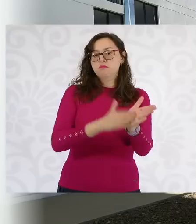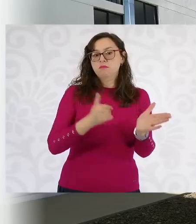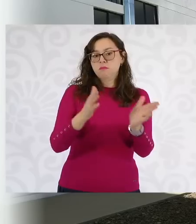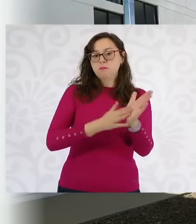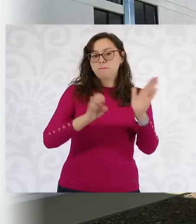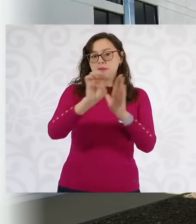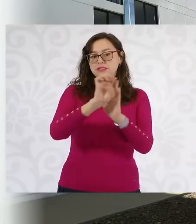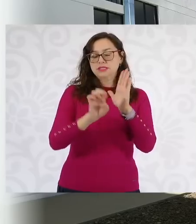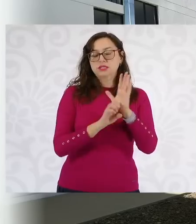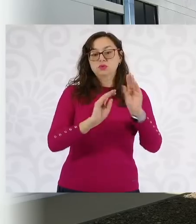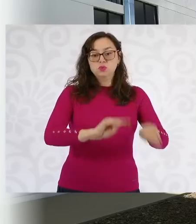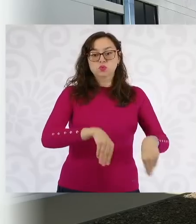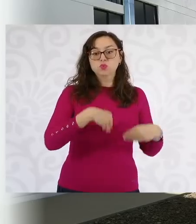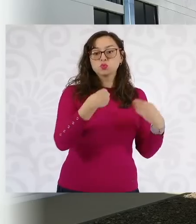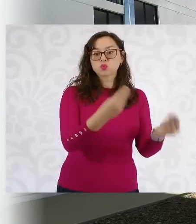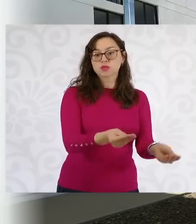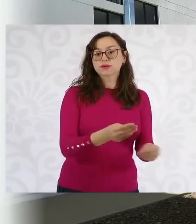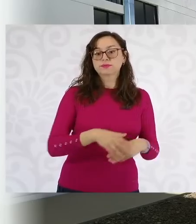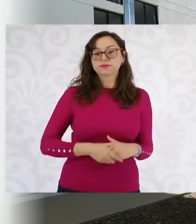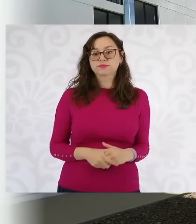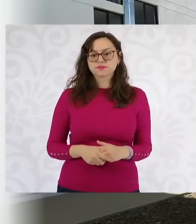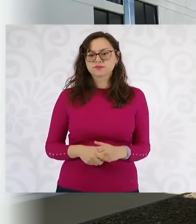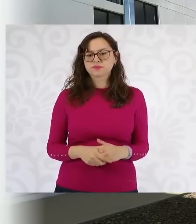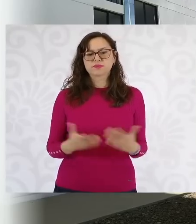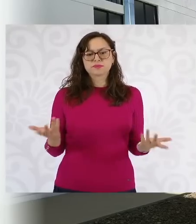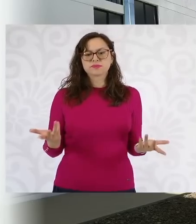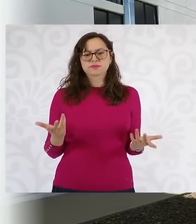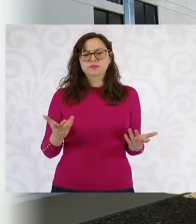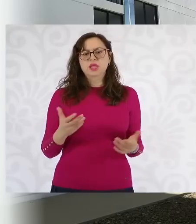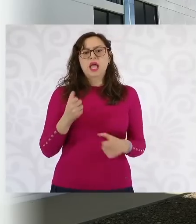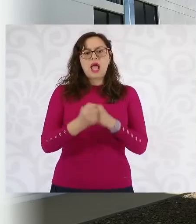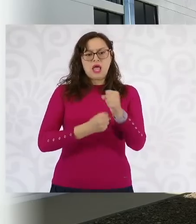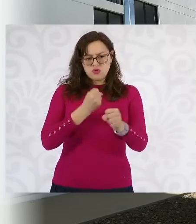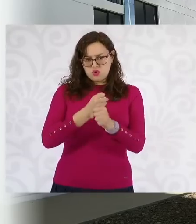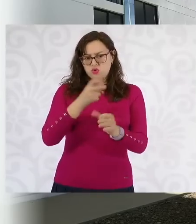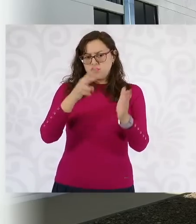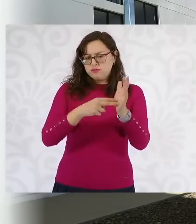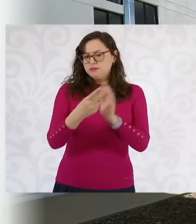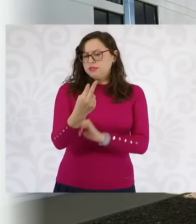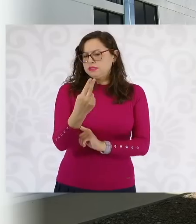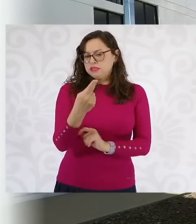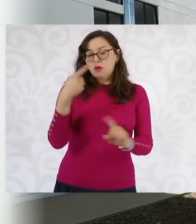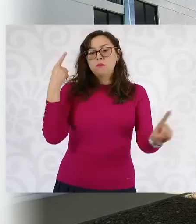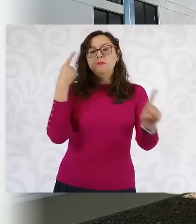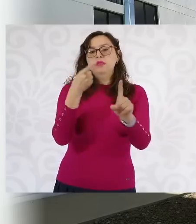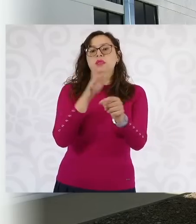para este periodo ahora cuál es la meta para el año 2025 también recordándola son más de